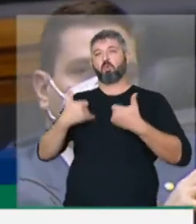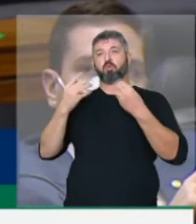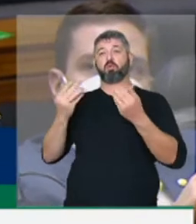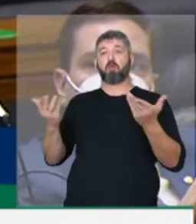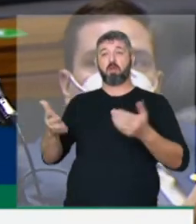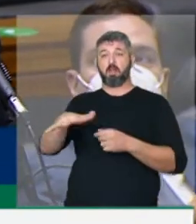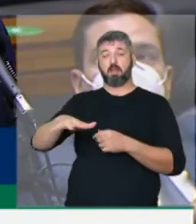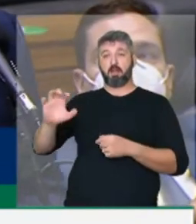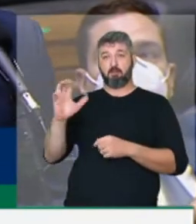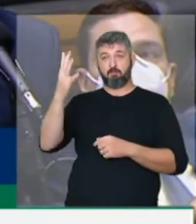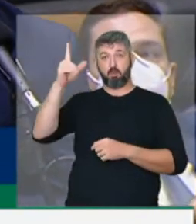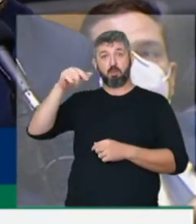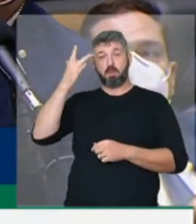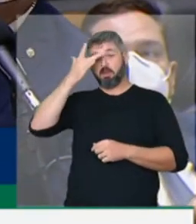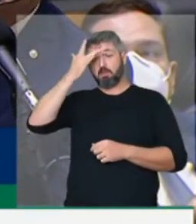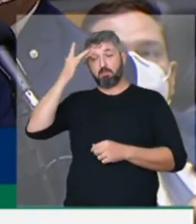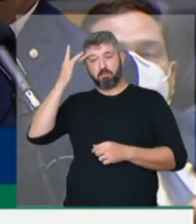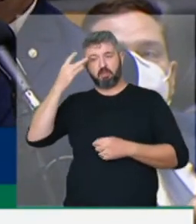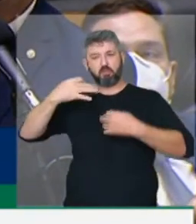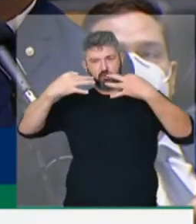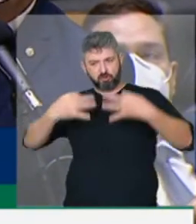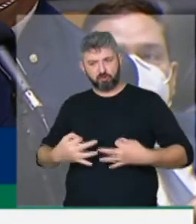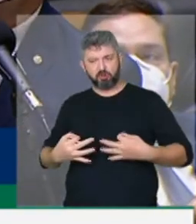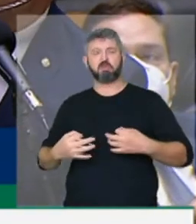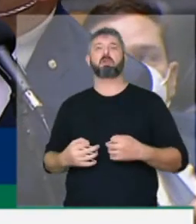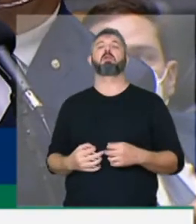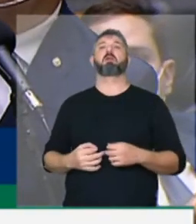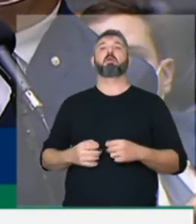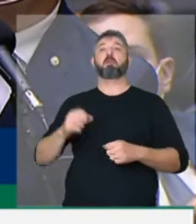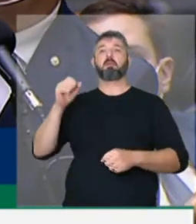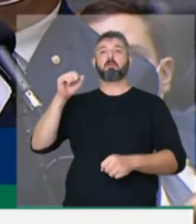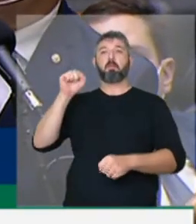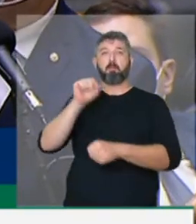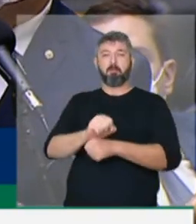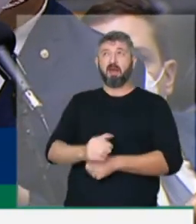DE EVENTO, É COMPOSTO DE PESSOAS... DIGNAS DE E HONRADAS QUE PAR ARMO... E QUE